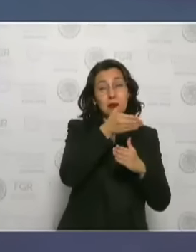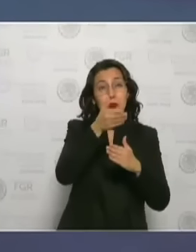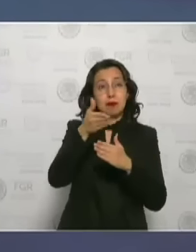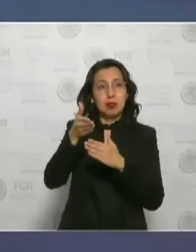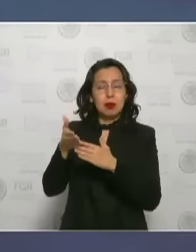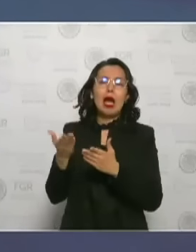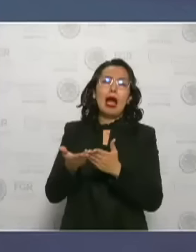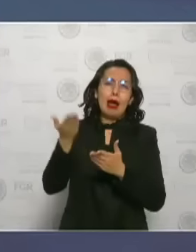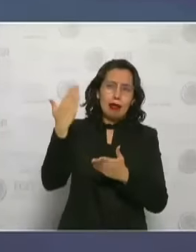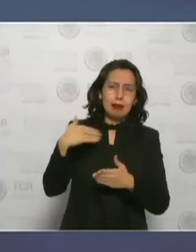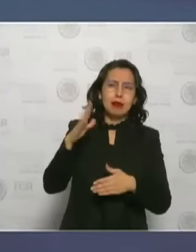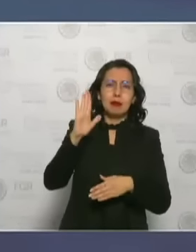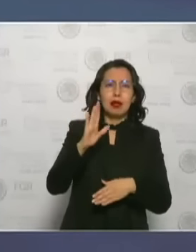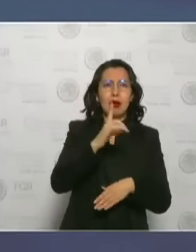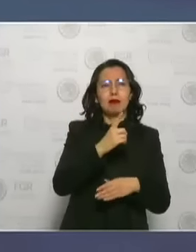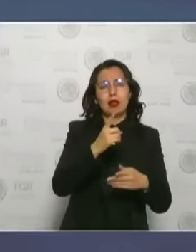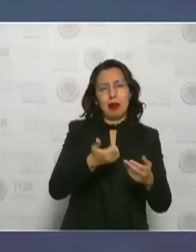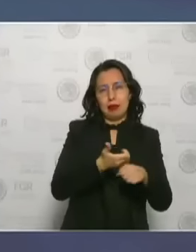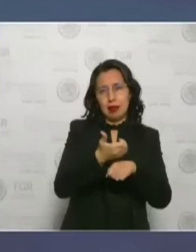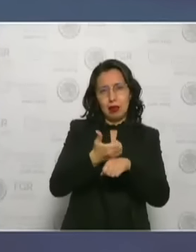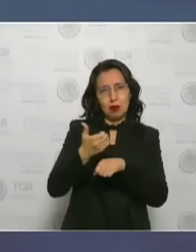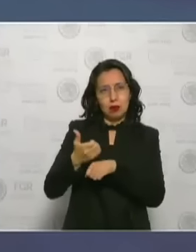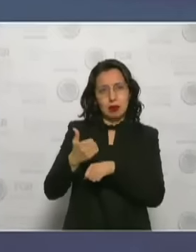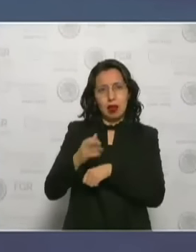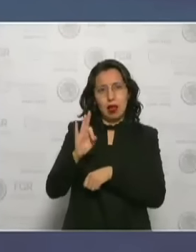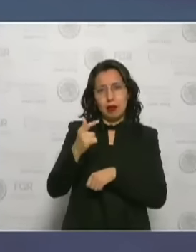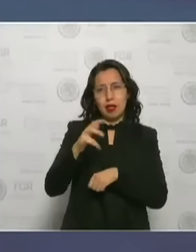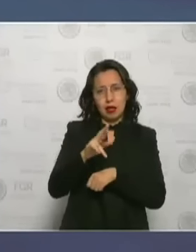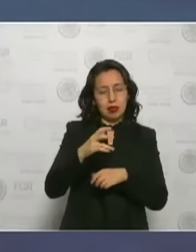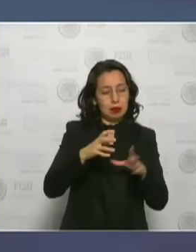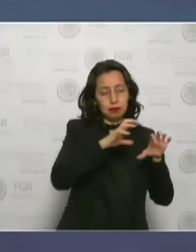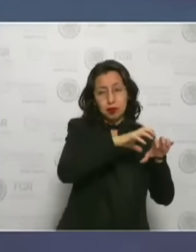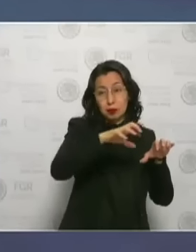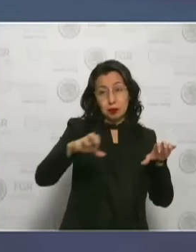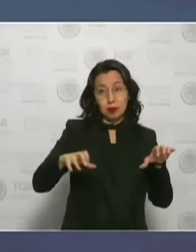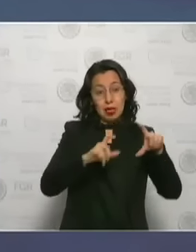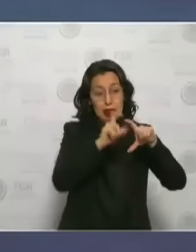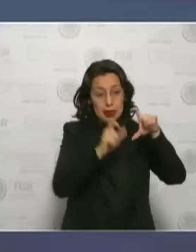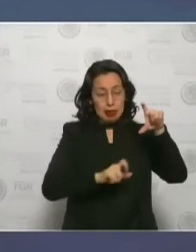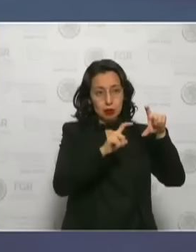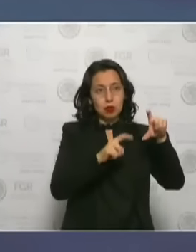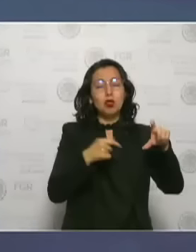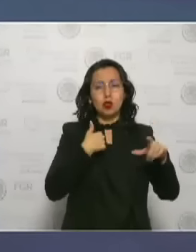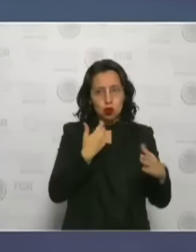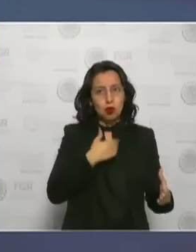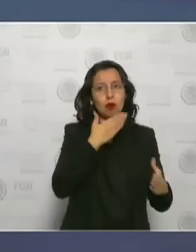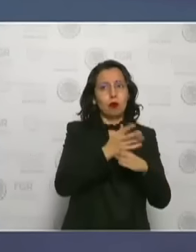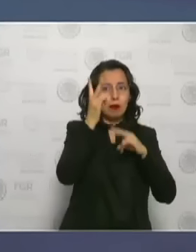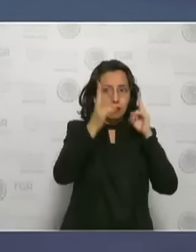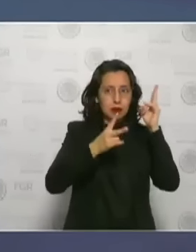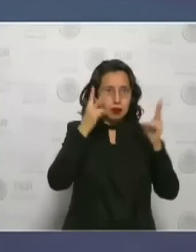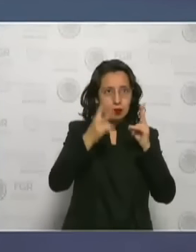delegaciones estatales de la Fiscalía General de la República. En esos recorridos que abarcan ya